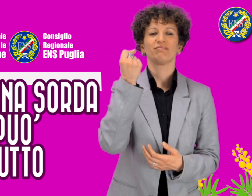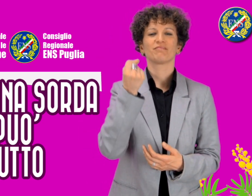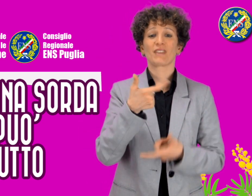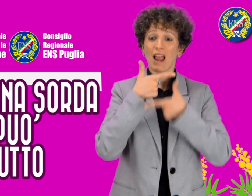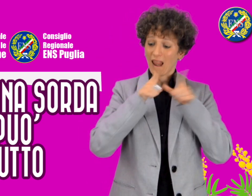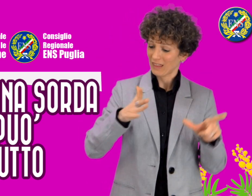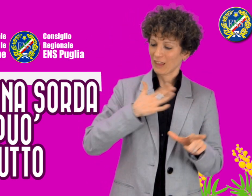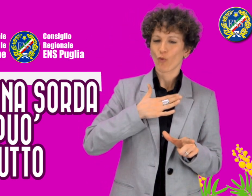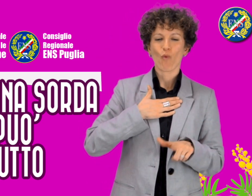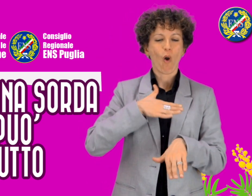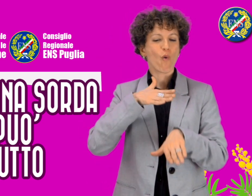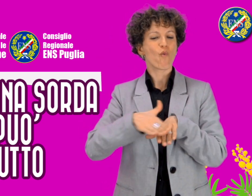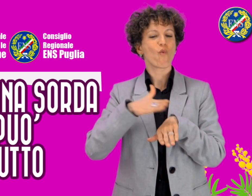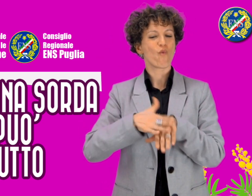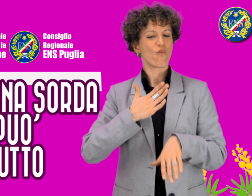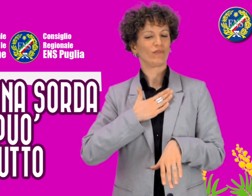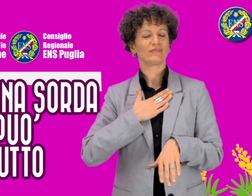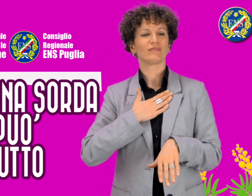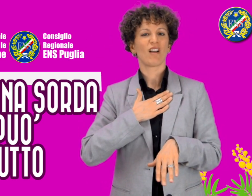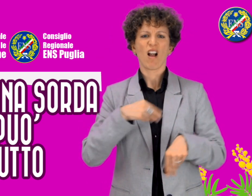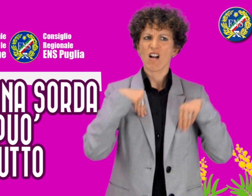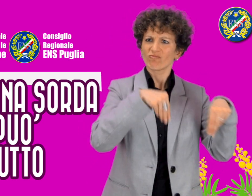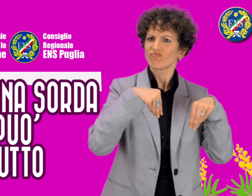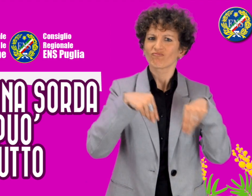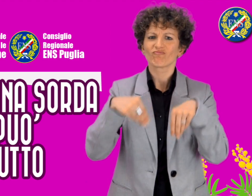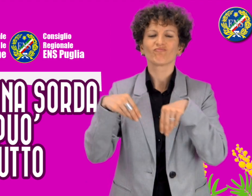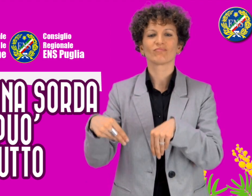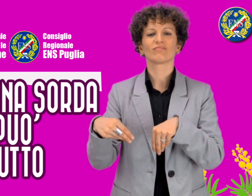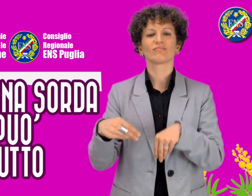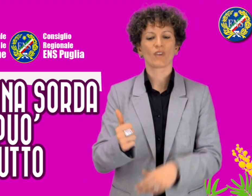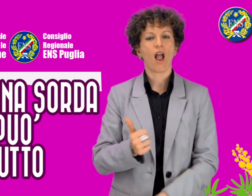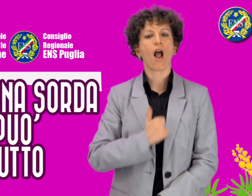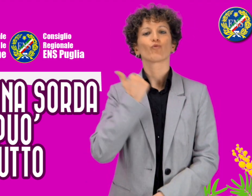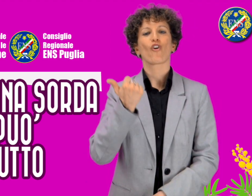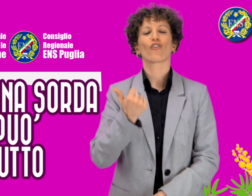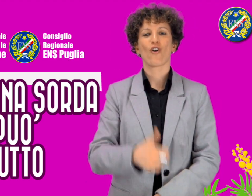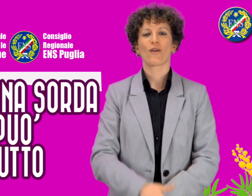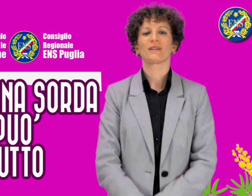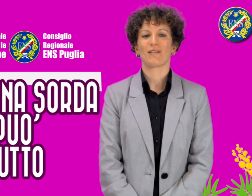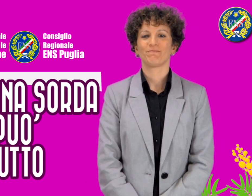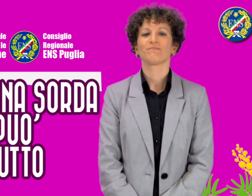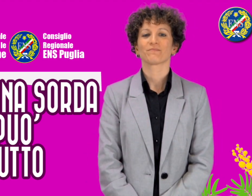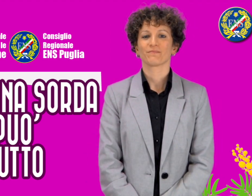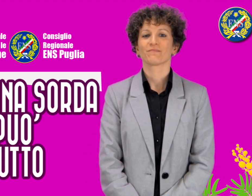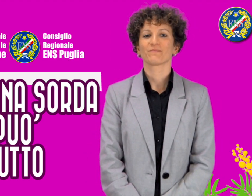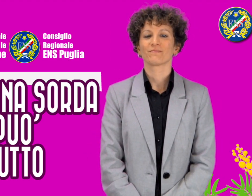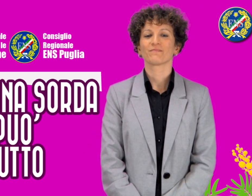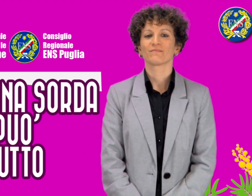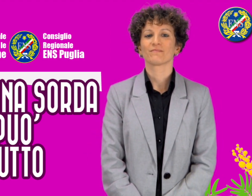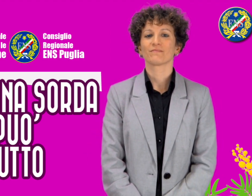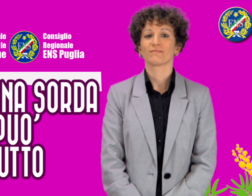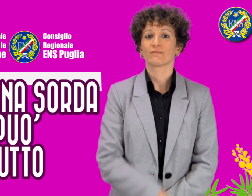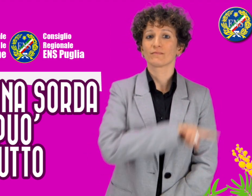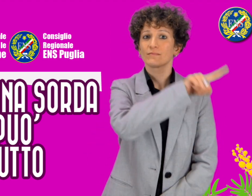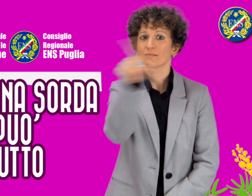vivere, autodeterminarsi, scegliere, realizzarsi, partecipare, usare la propria lingua e essere autonome.